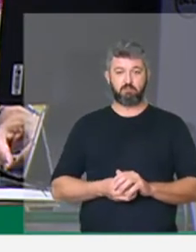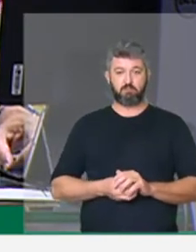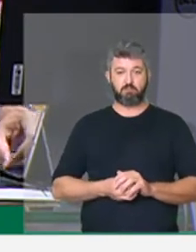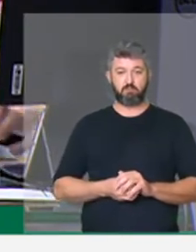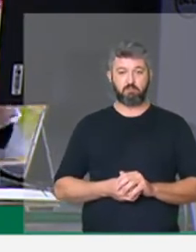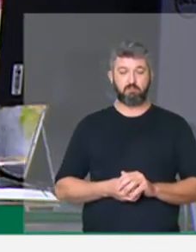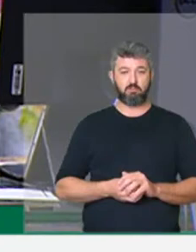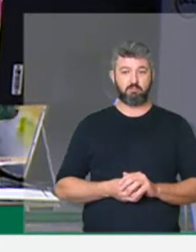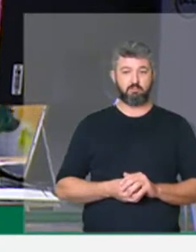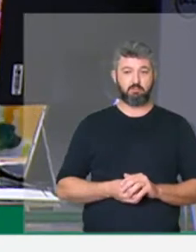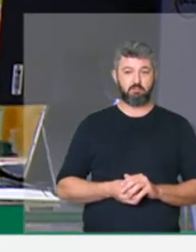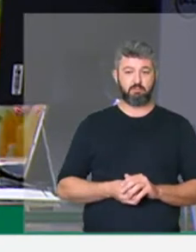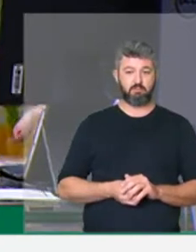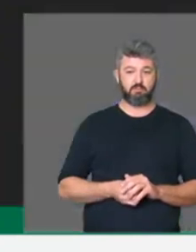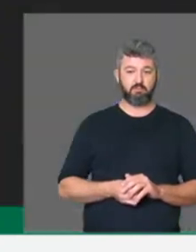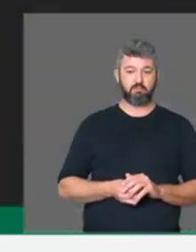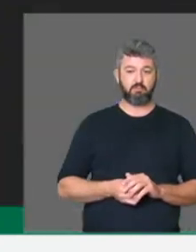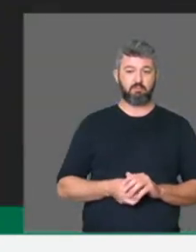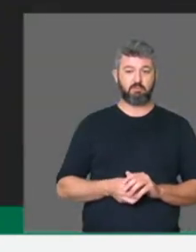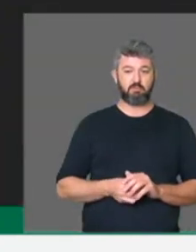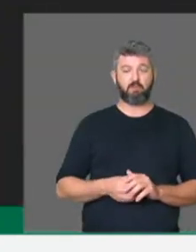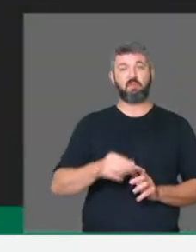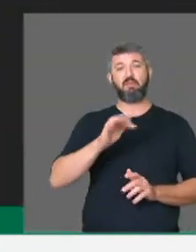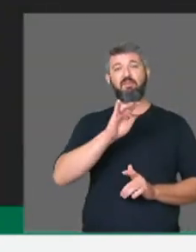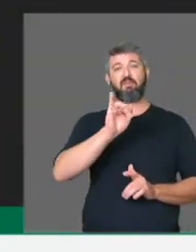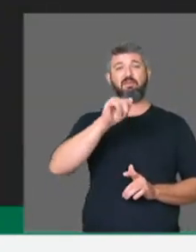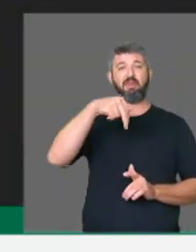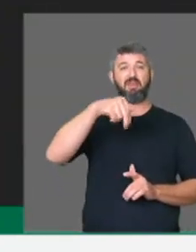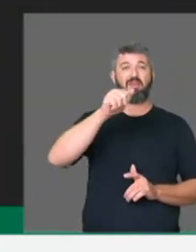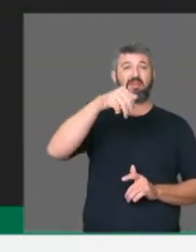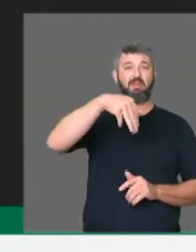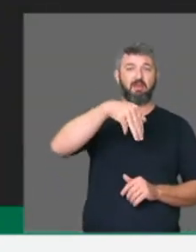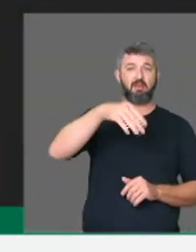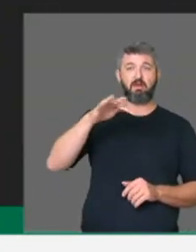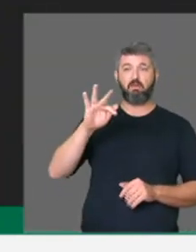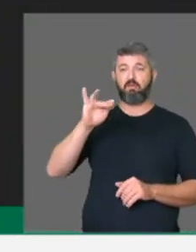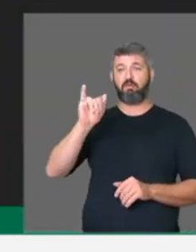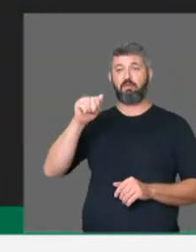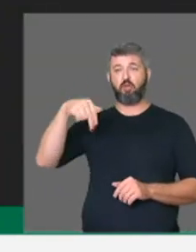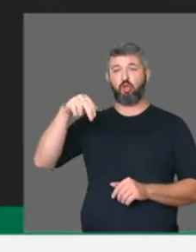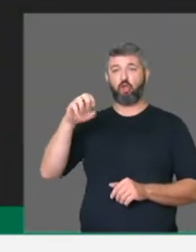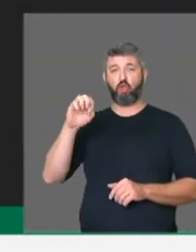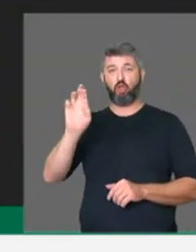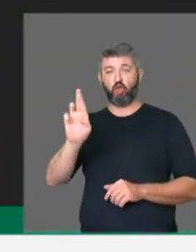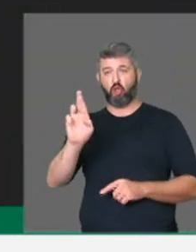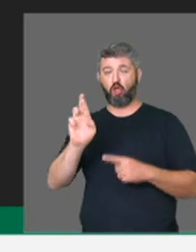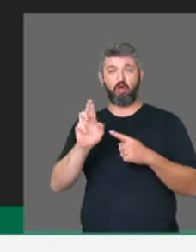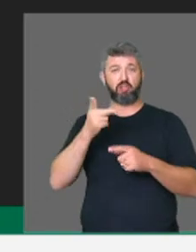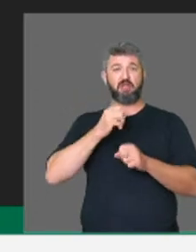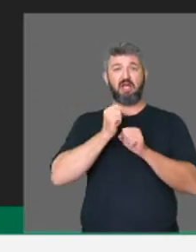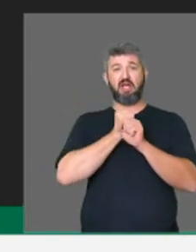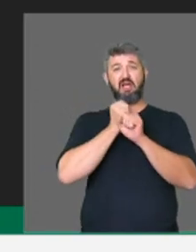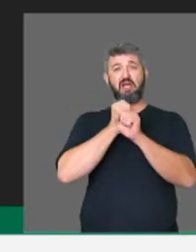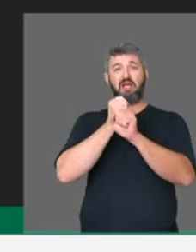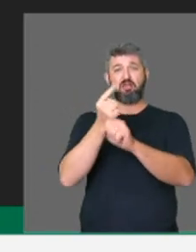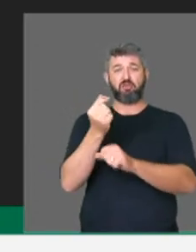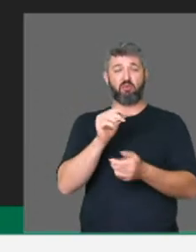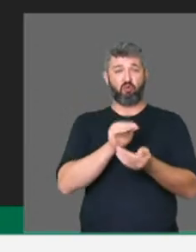NÃO É DE HOJE. ATÉ PESQUISANDO NESSE MOMENTO ANOS DE 2008, POR EXEMPLO, O FUNDO JÁ DEVIA CERCA DE 12 BILHÕES DE REAIS. E HOJE ESSA DÍ VIDA, SEGUNDO DADOS, TÁ EM TORNO DE QUASE 50 BILHÕES DE REAIS. E É CLARO QUE É IMPORTANTE QUE SE NÓS